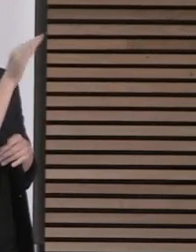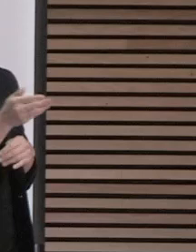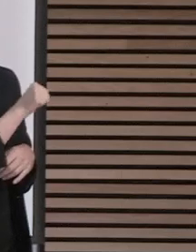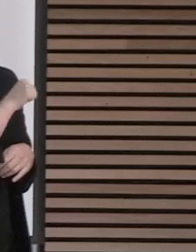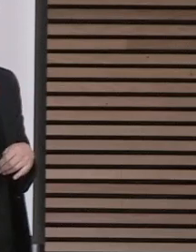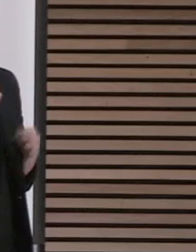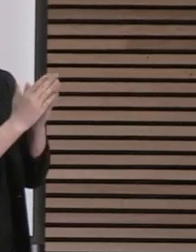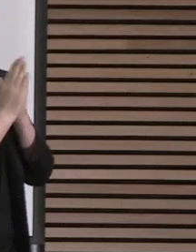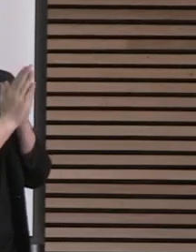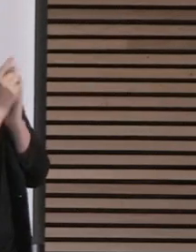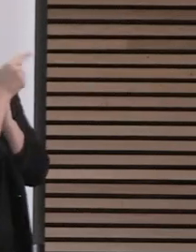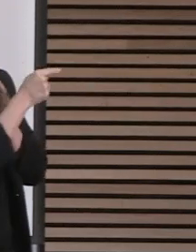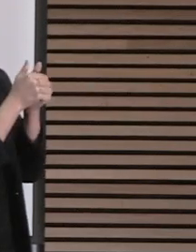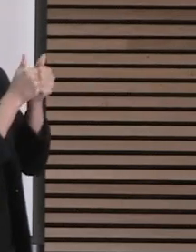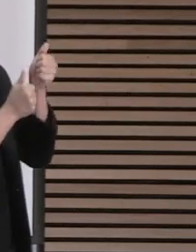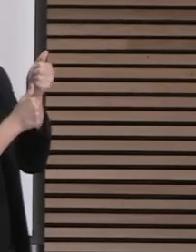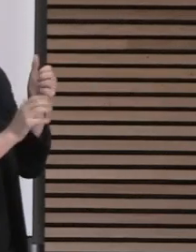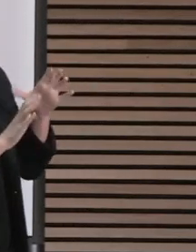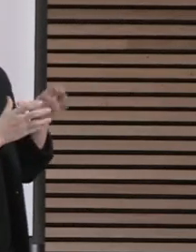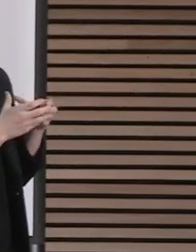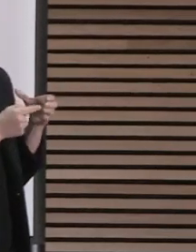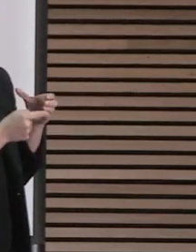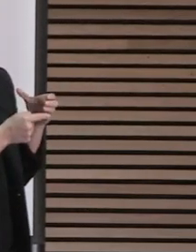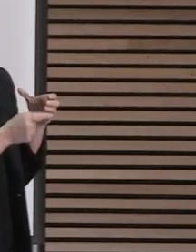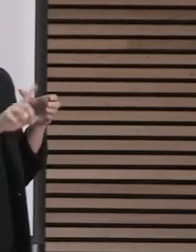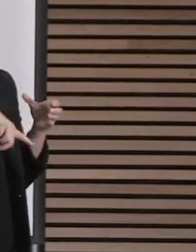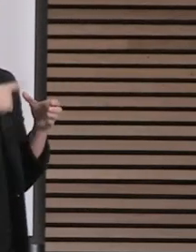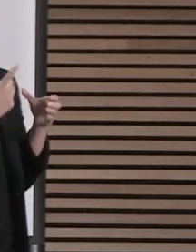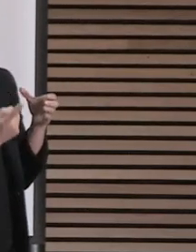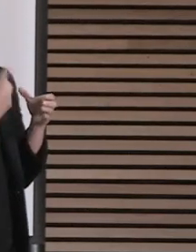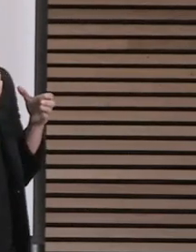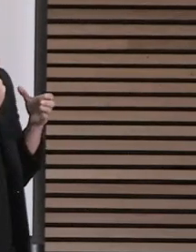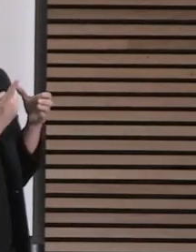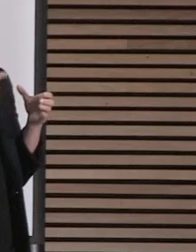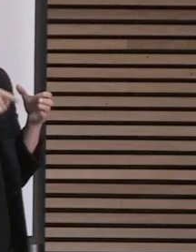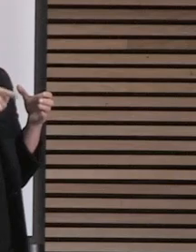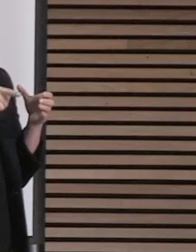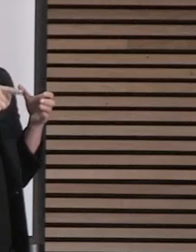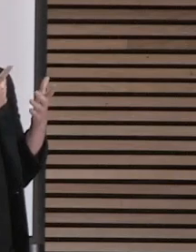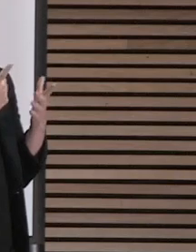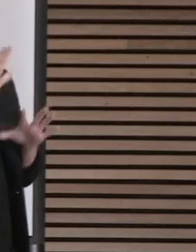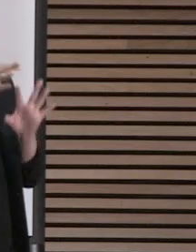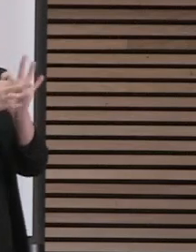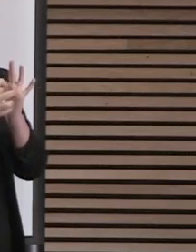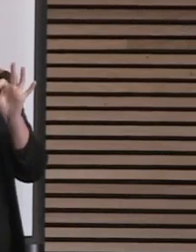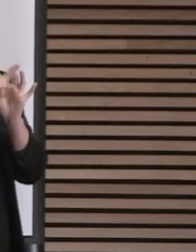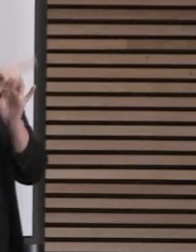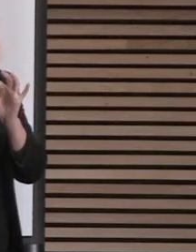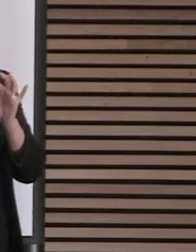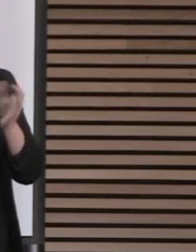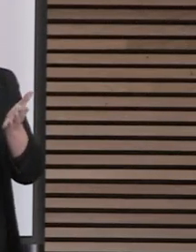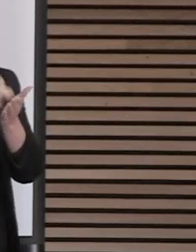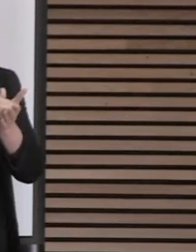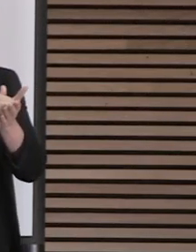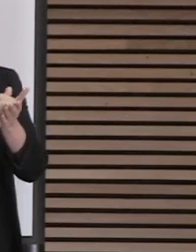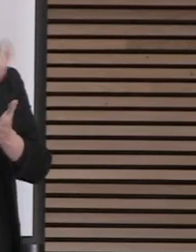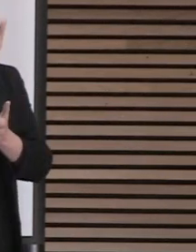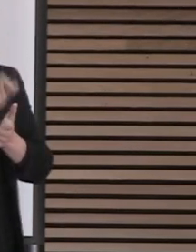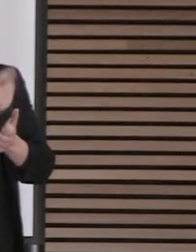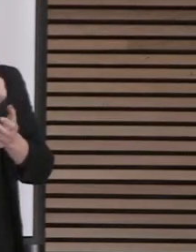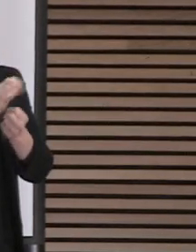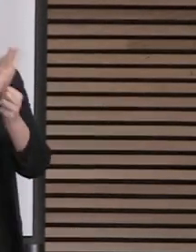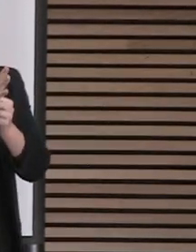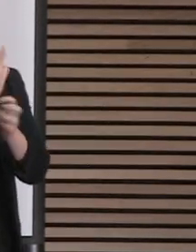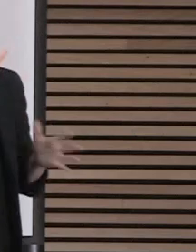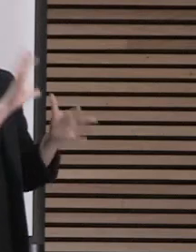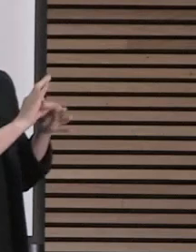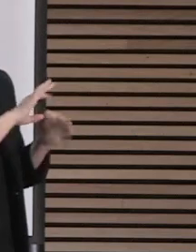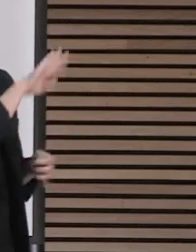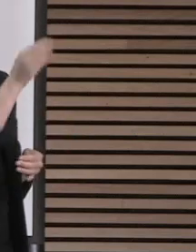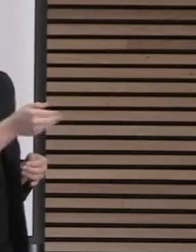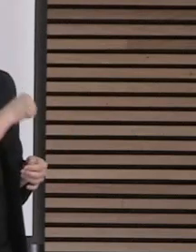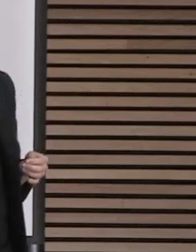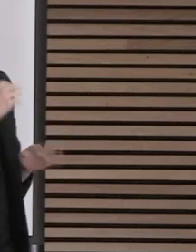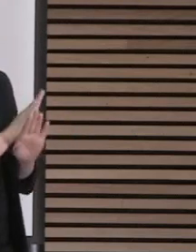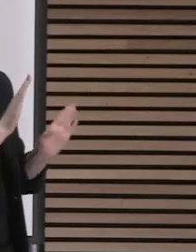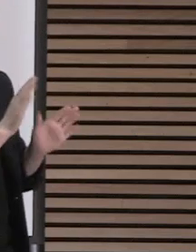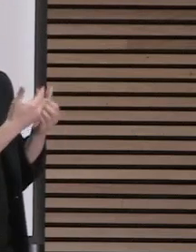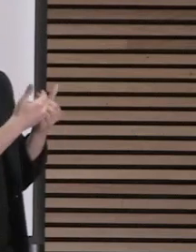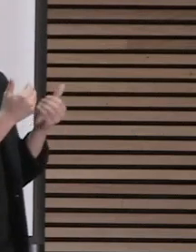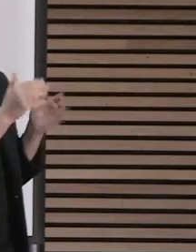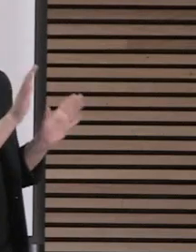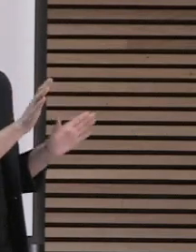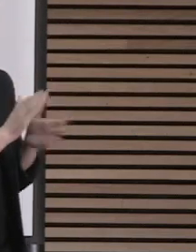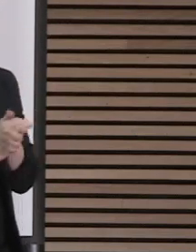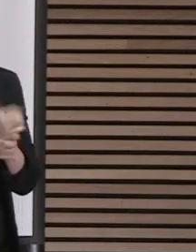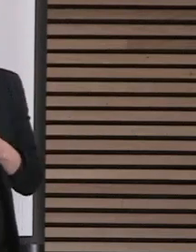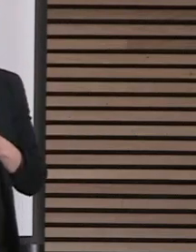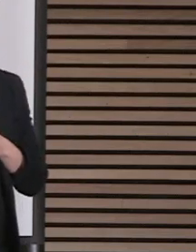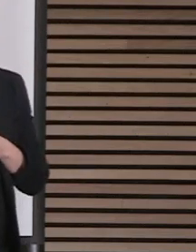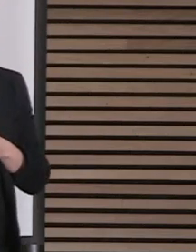putiputi o Akarana. E wha o nga